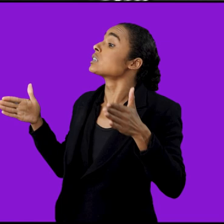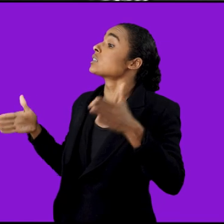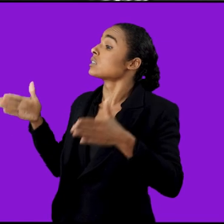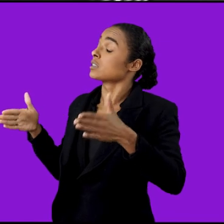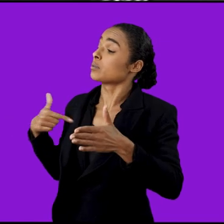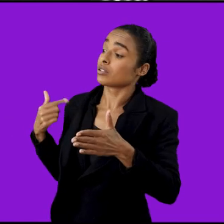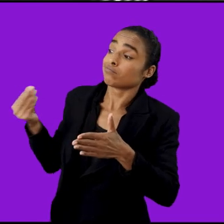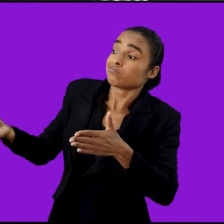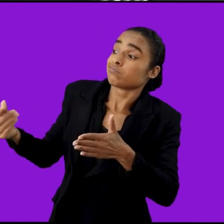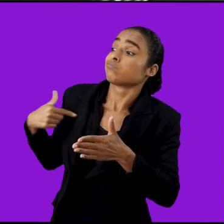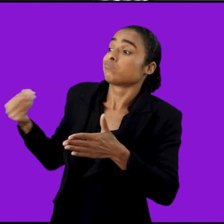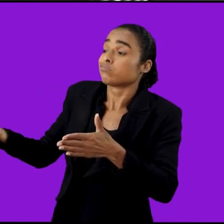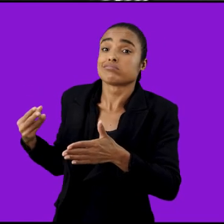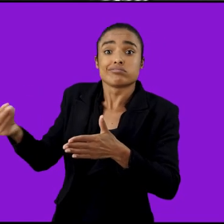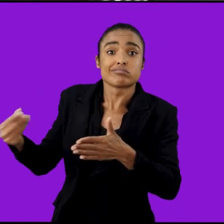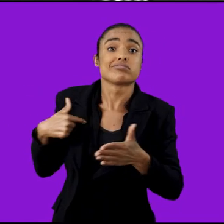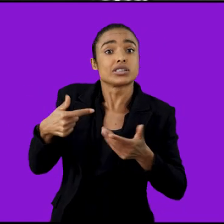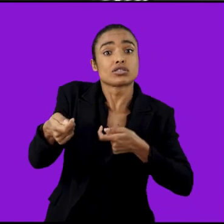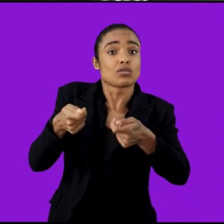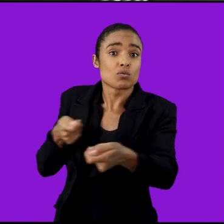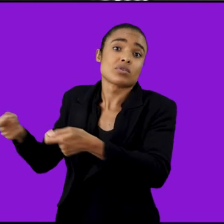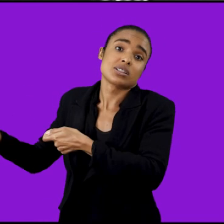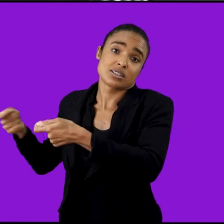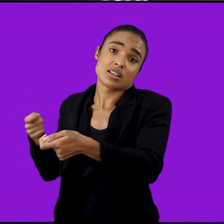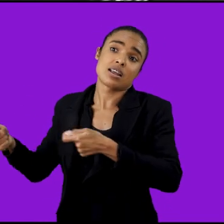Esse dinheiro que eu peguei”. Pra cada um, eu fui negociando e também fui falando com